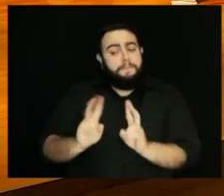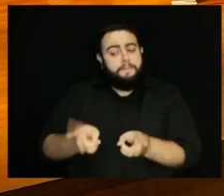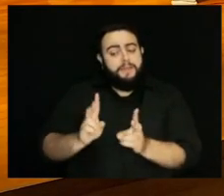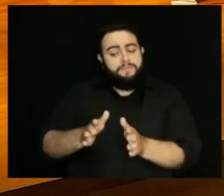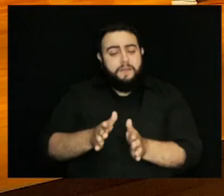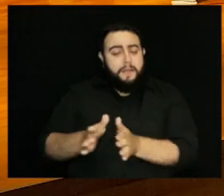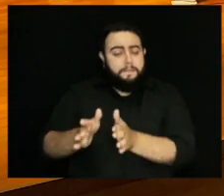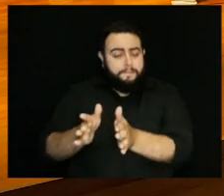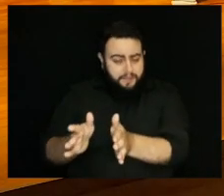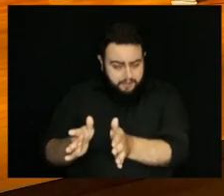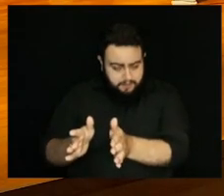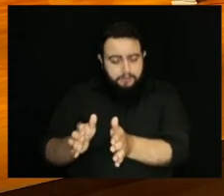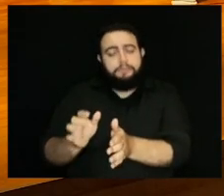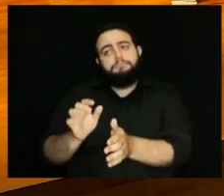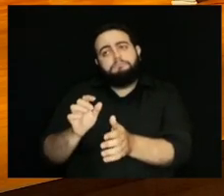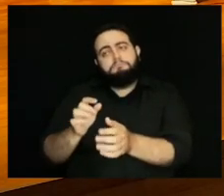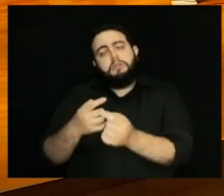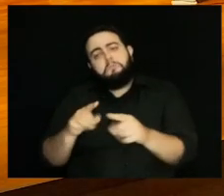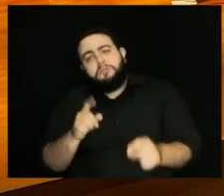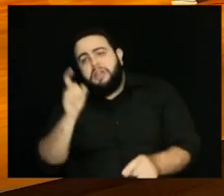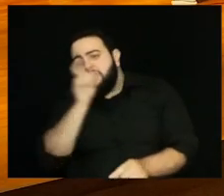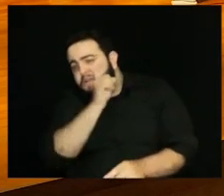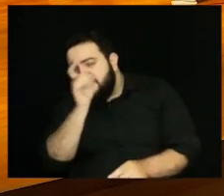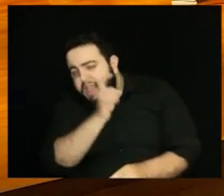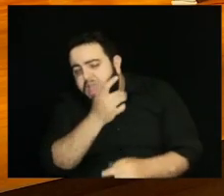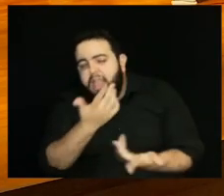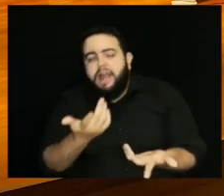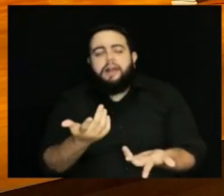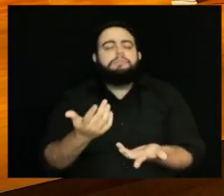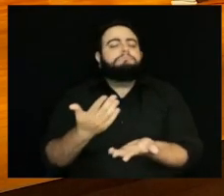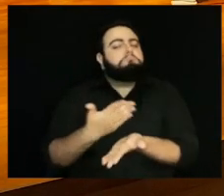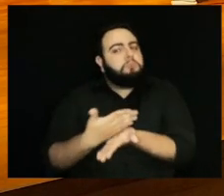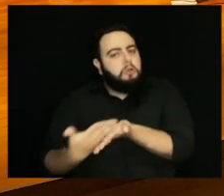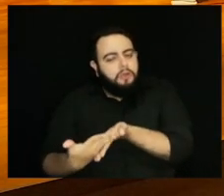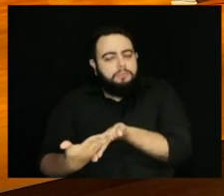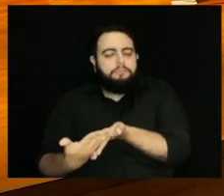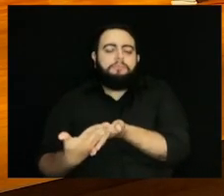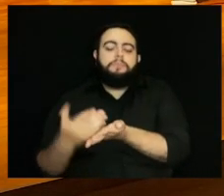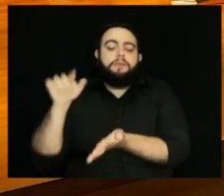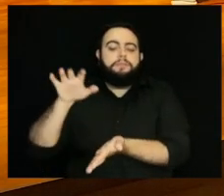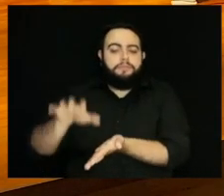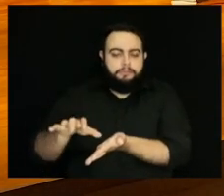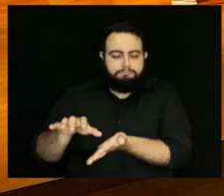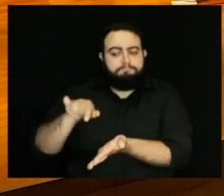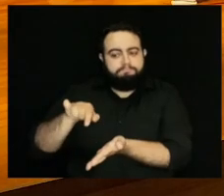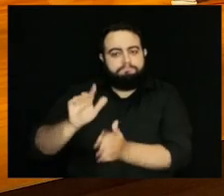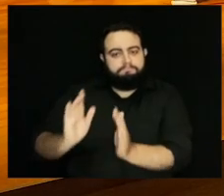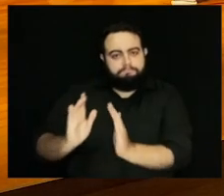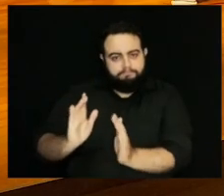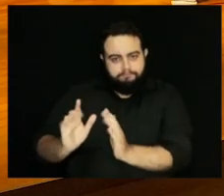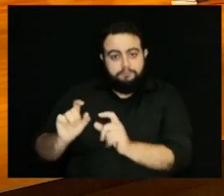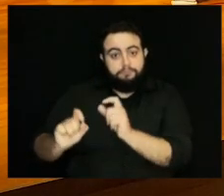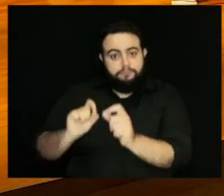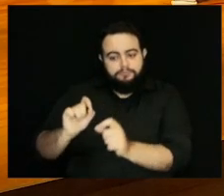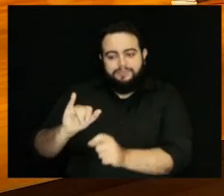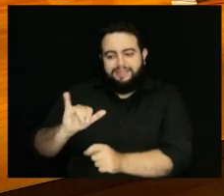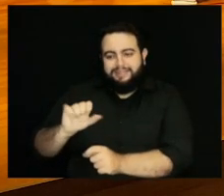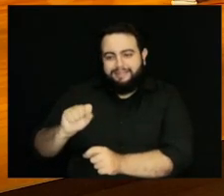o final dos anos 60, então é um momento em que começa. E aí justamente nessa época, a ISAEC que